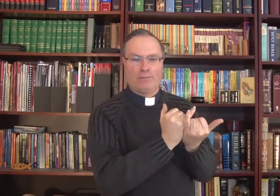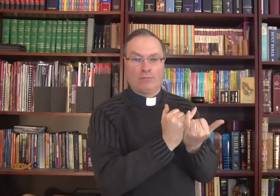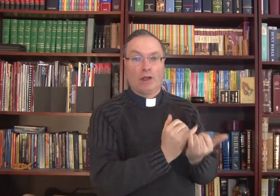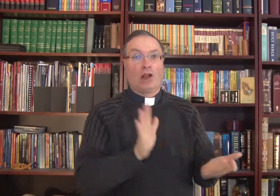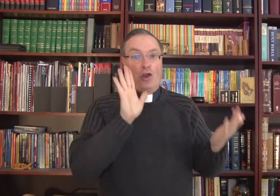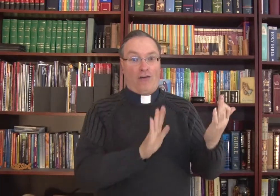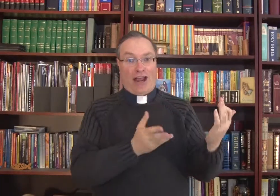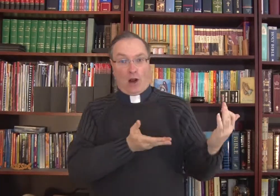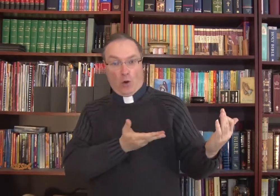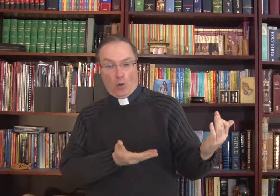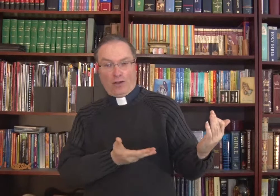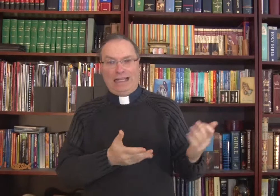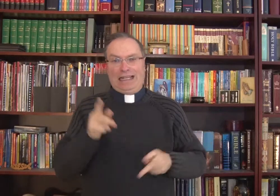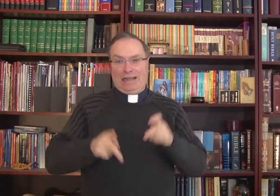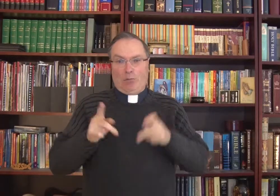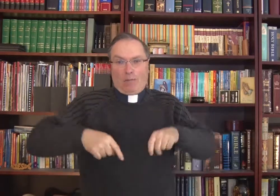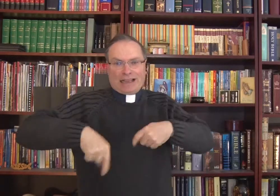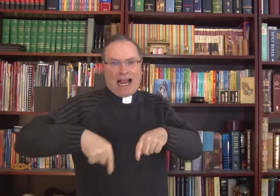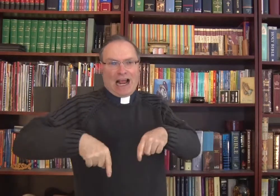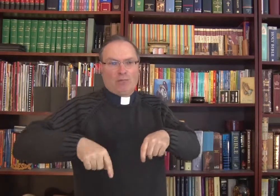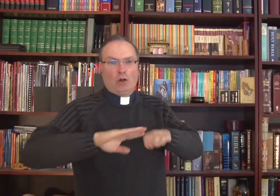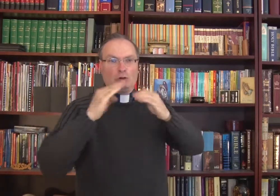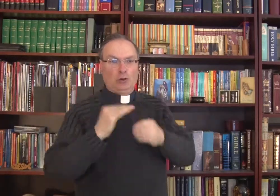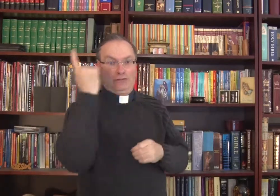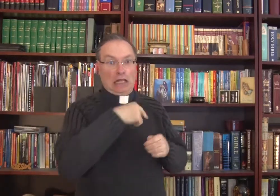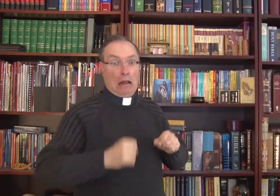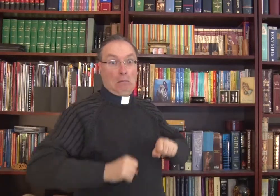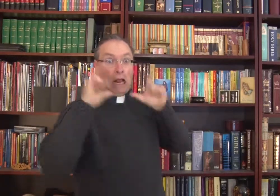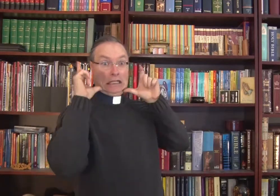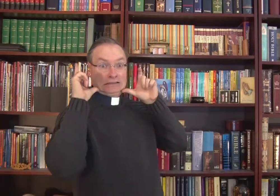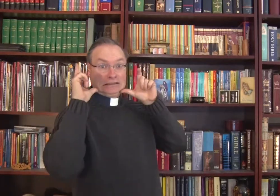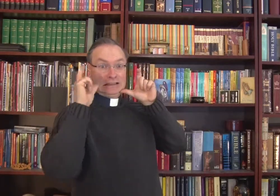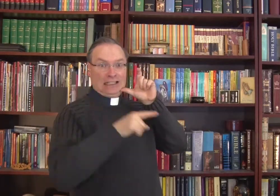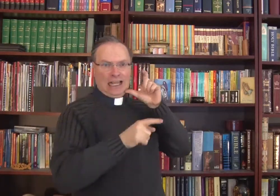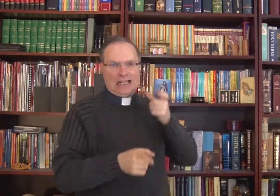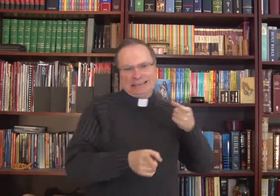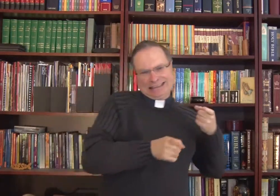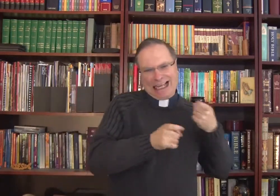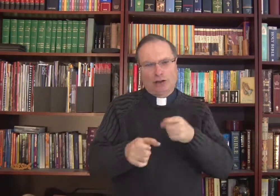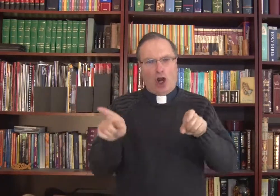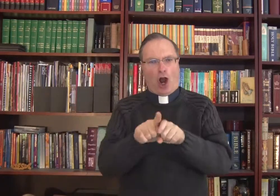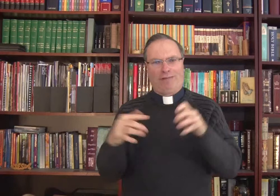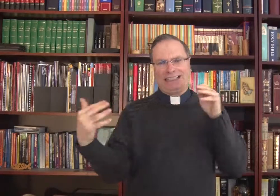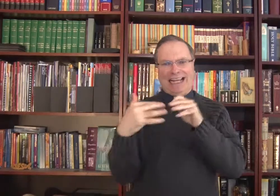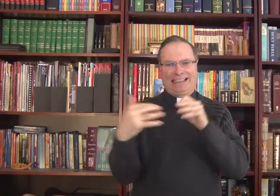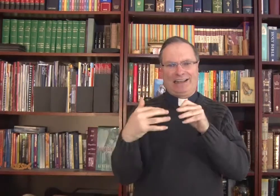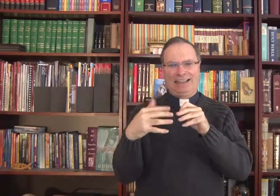Devant eux les peuples tremblent, tous les visages pâlissent. Ils s'élancent comme des guerriers,